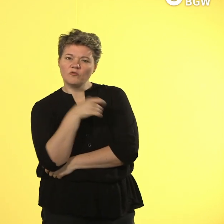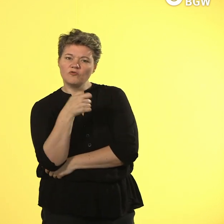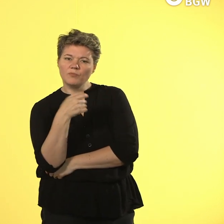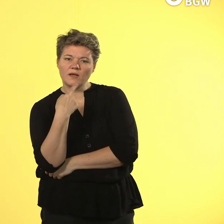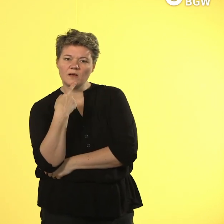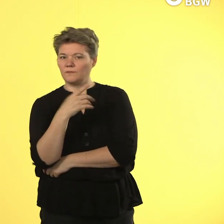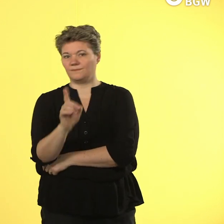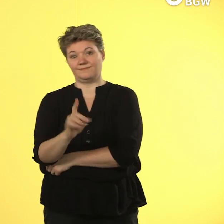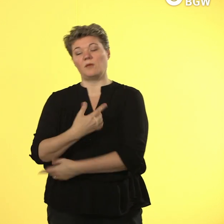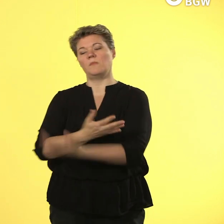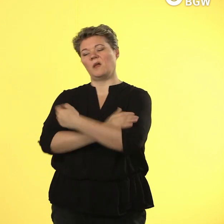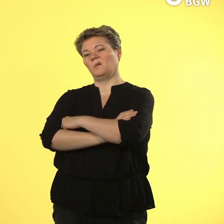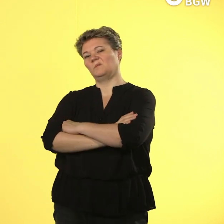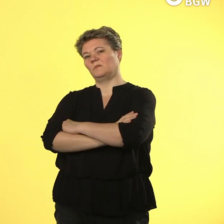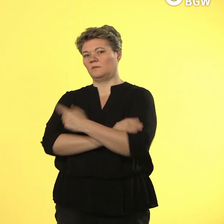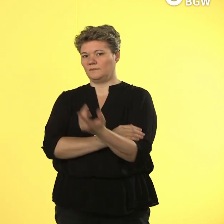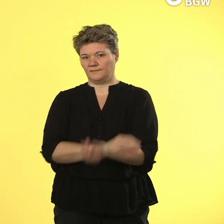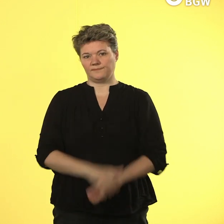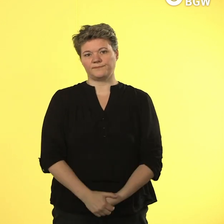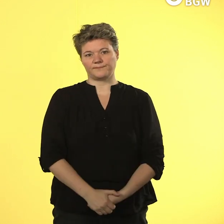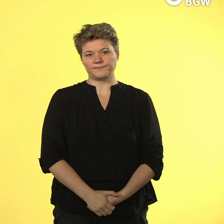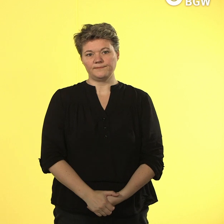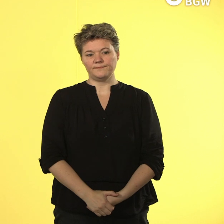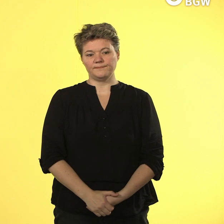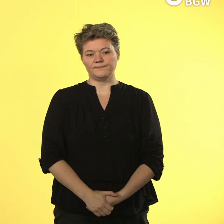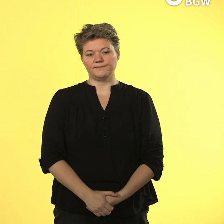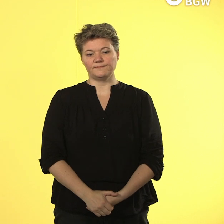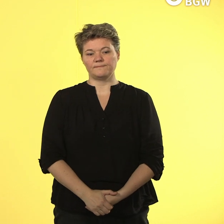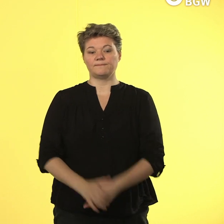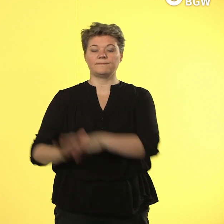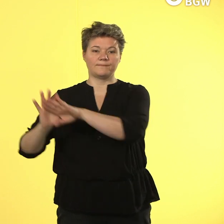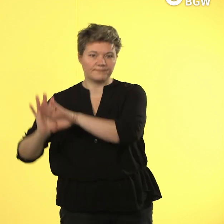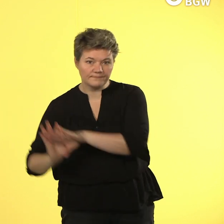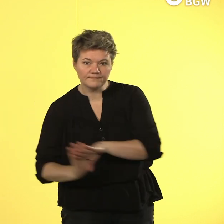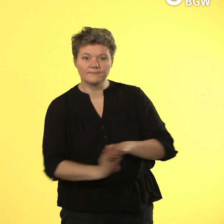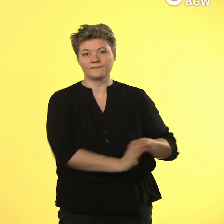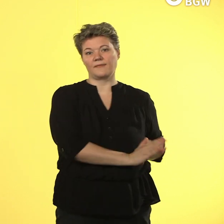Stattdessen versuche ich, und das mache ich gleich mit Ihnen als Auditorium, ich stelle mir vor, Sie sind ein Team, was ich begleite,